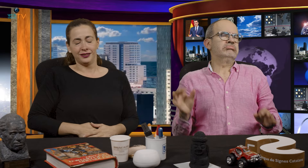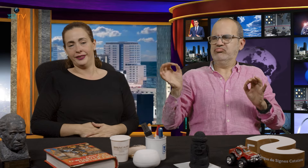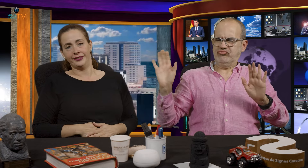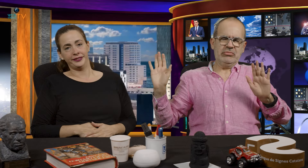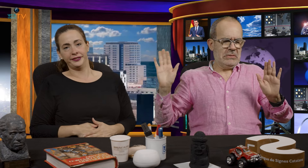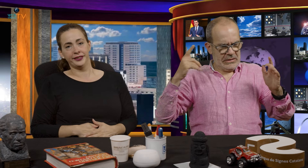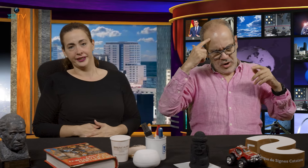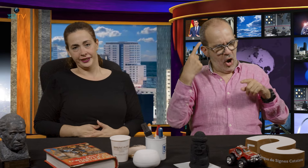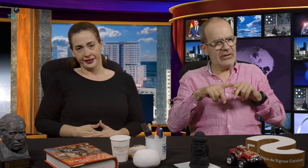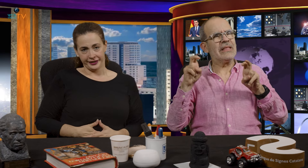Vale… otro tema……